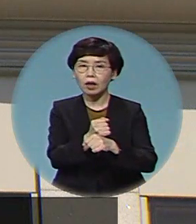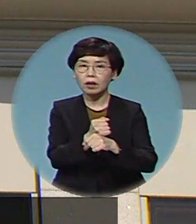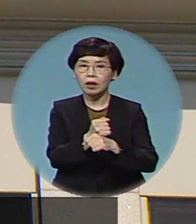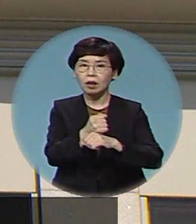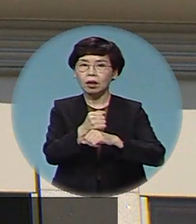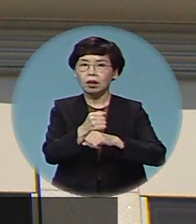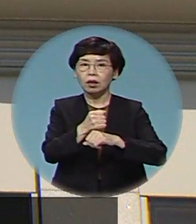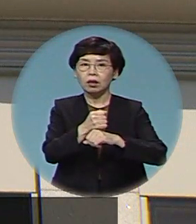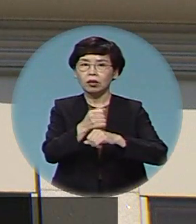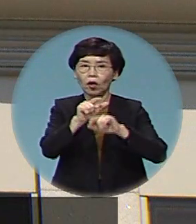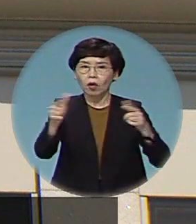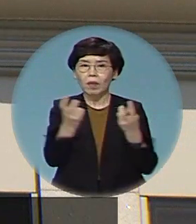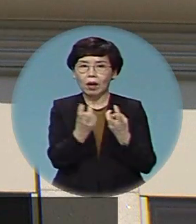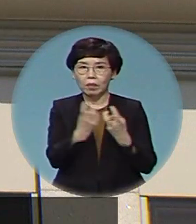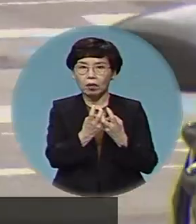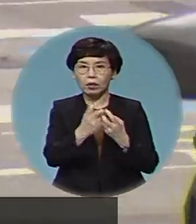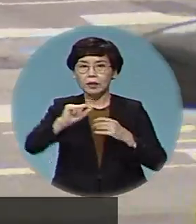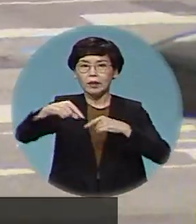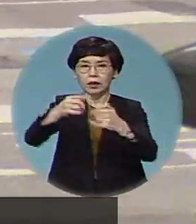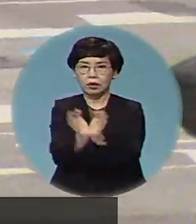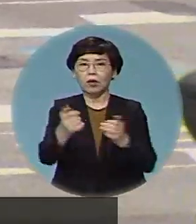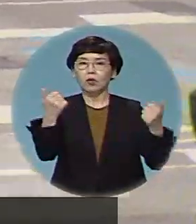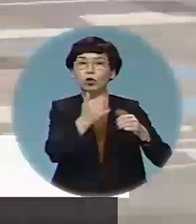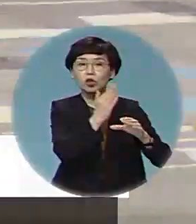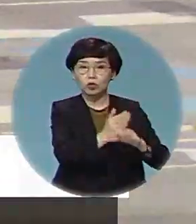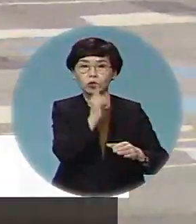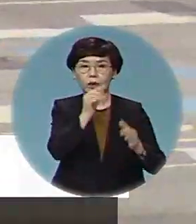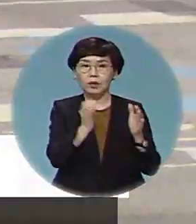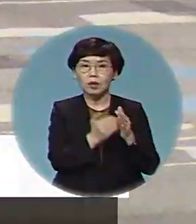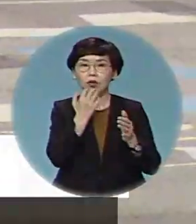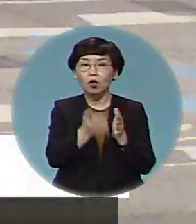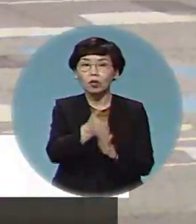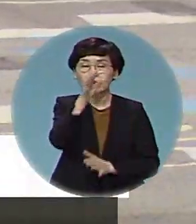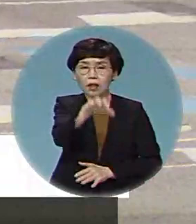지자체들과 논의하고 있다고 밝혔습니다. 서울시는 대중교통 방역을 강화하기 위해